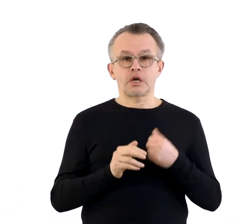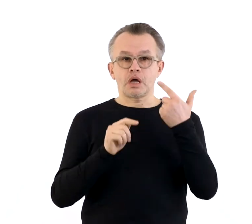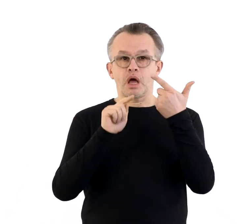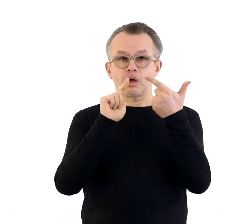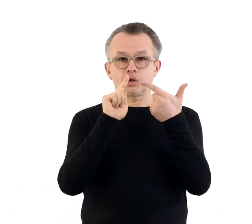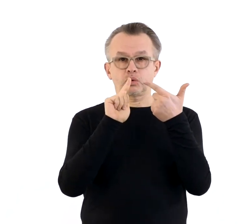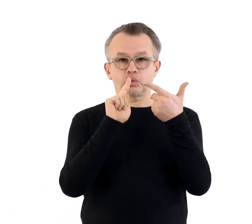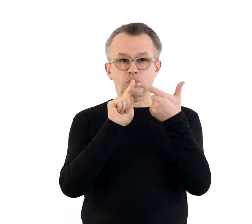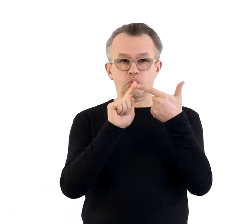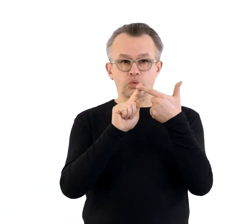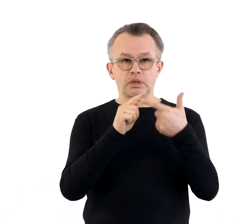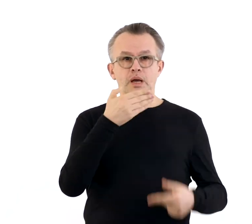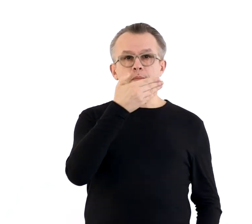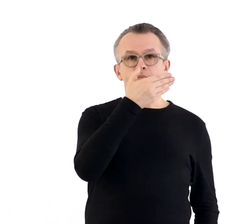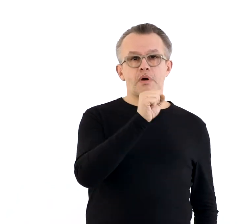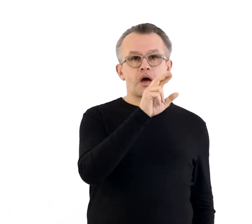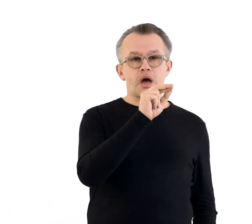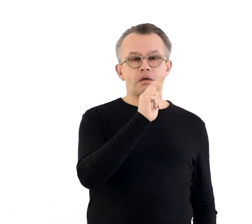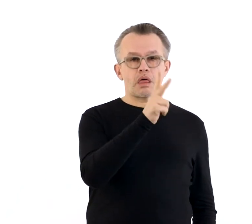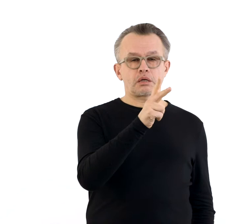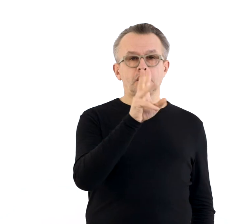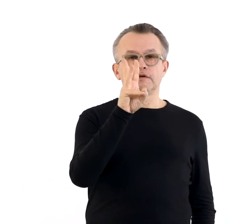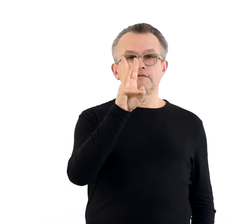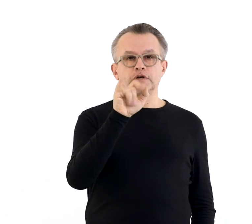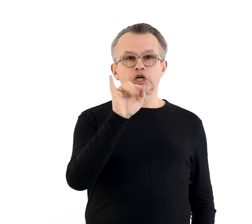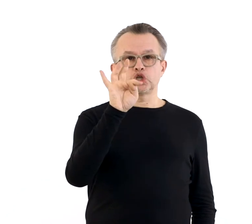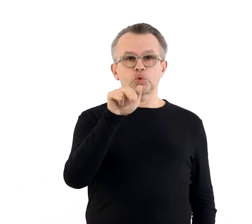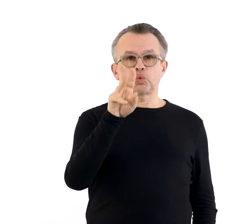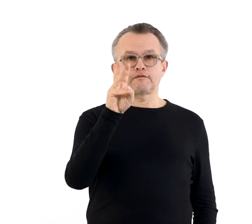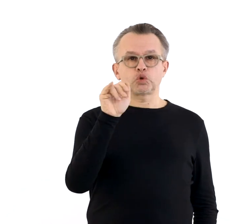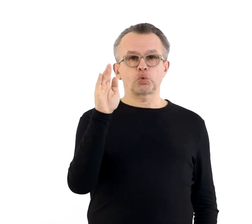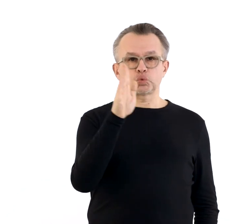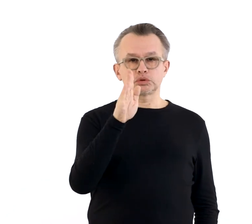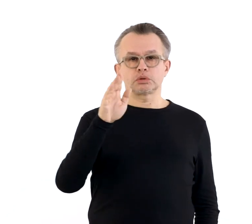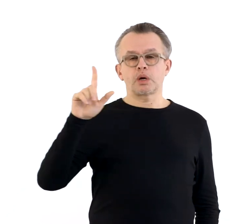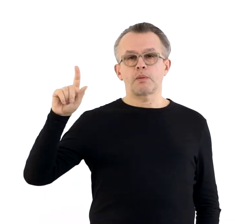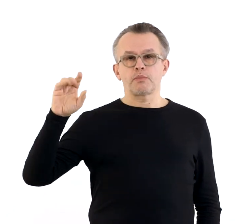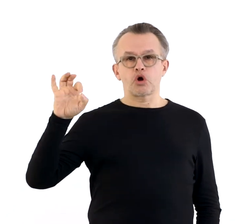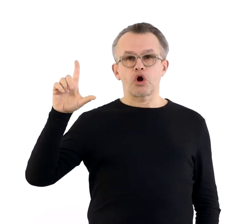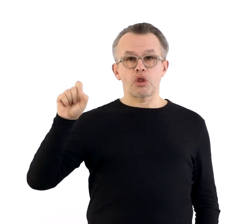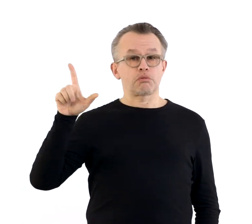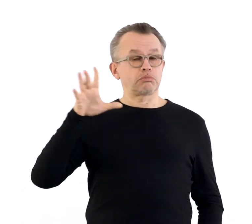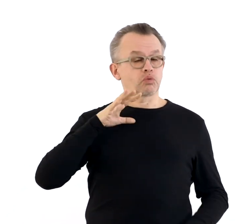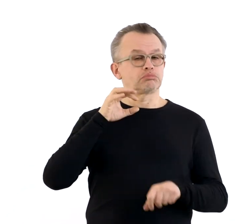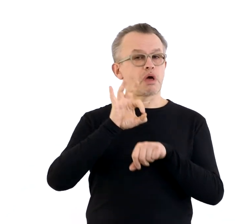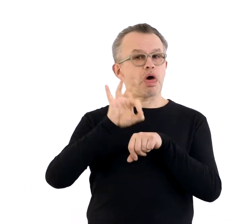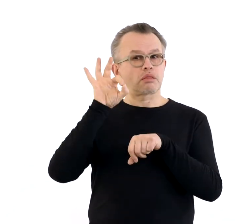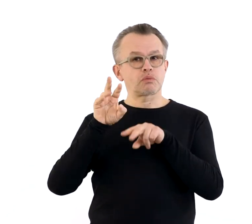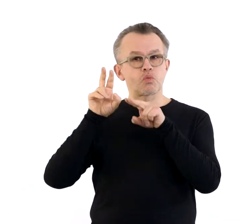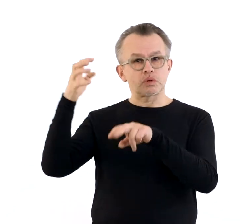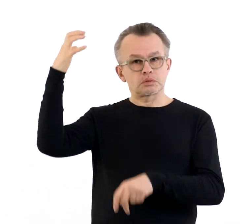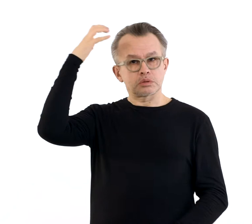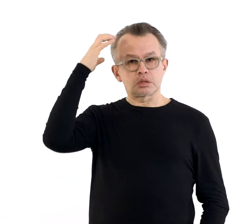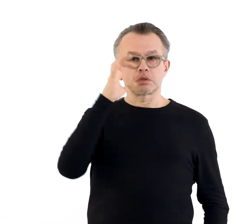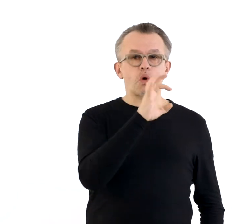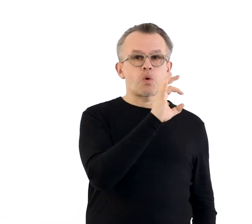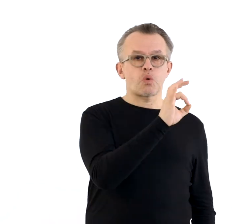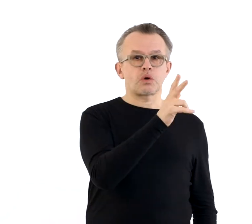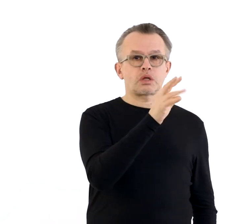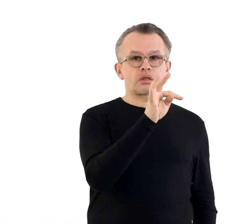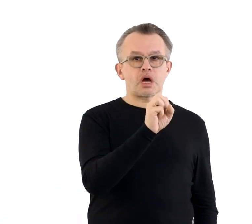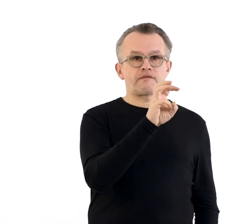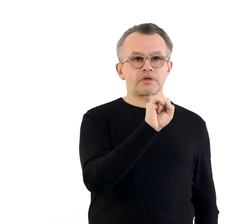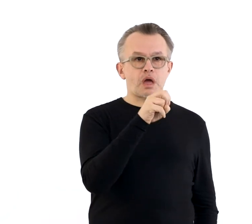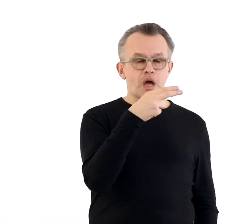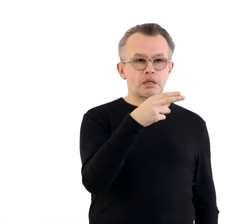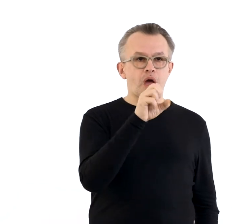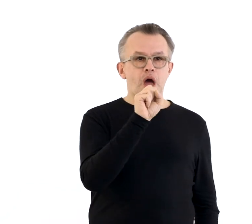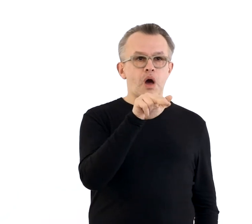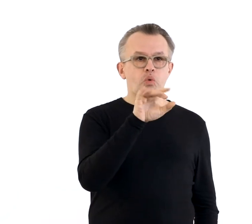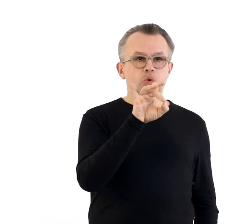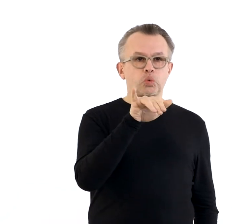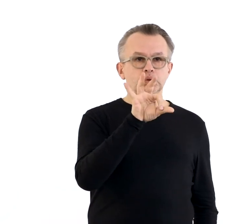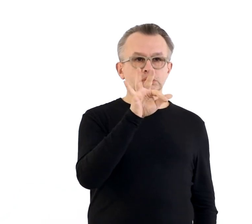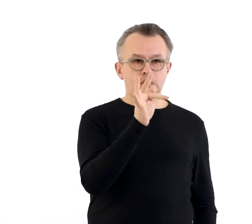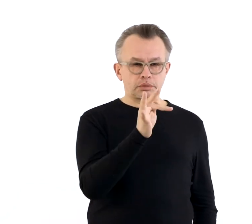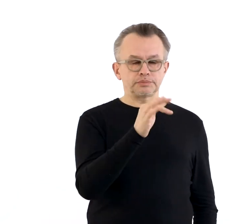Marek Witruwiusz Polio - architekt Oktawiana Augusta,